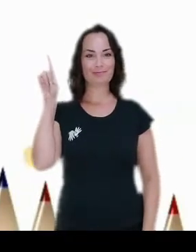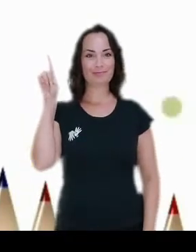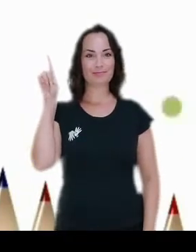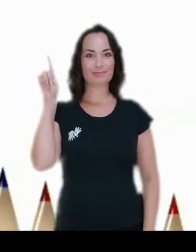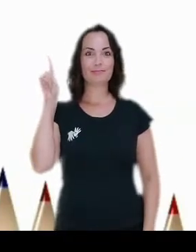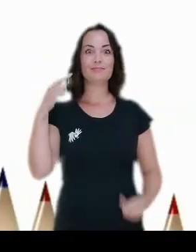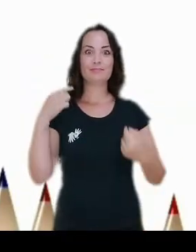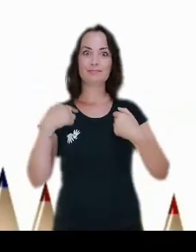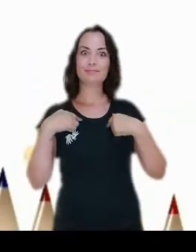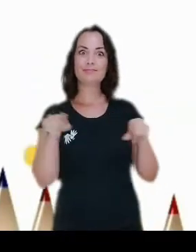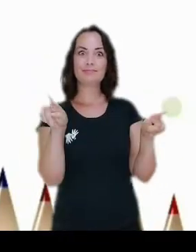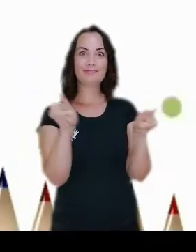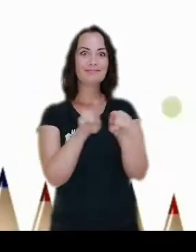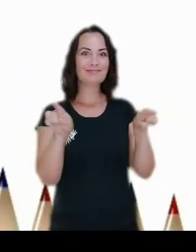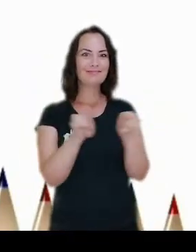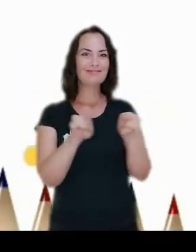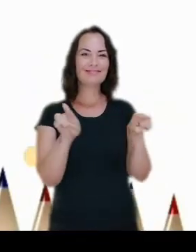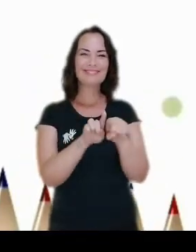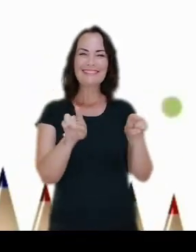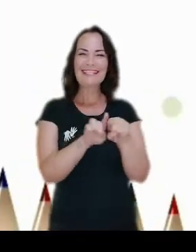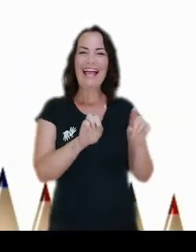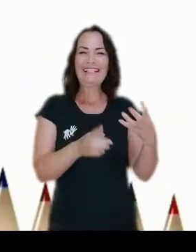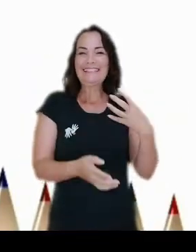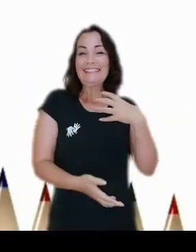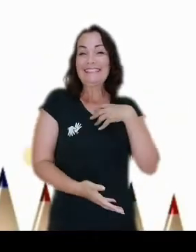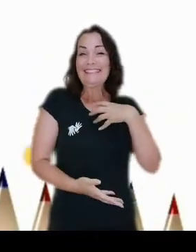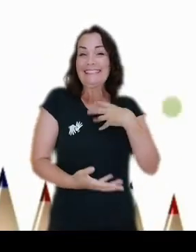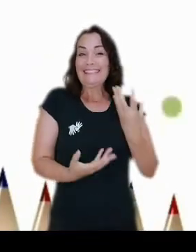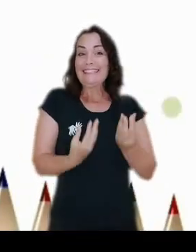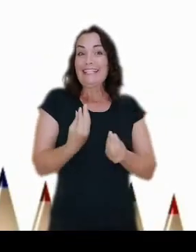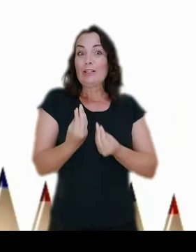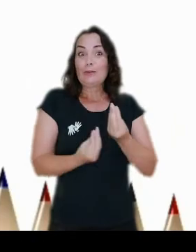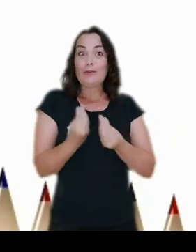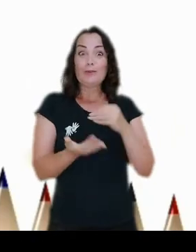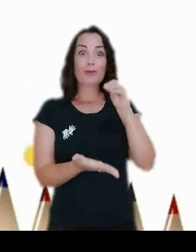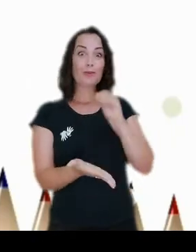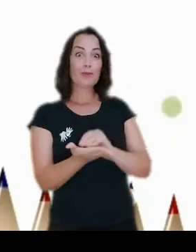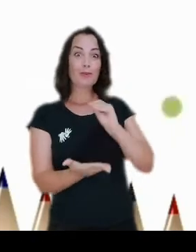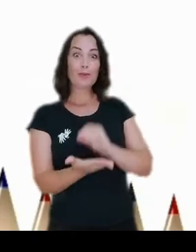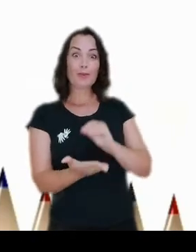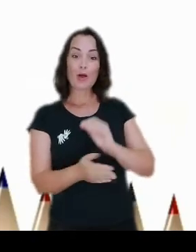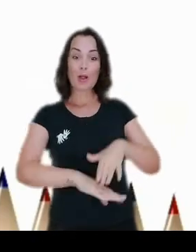Eu também estava sentindo falta desse momento de muita diversão e aprendizagem